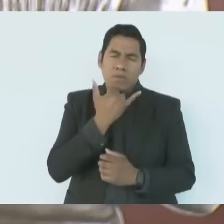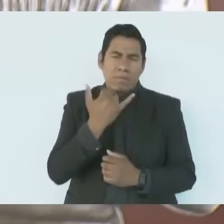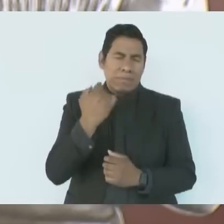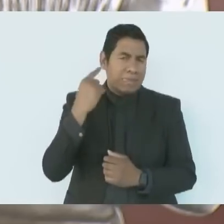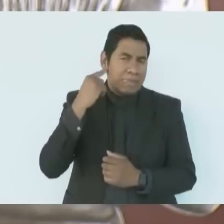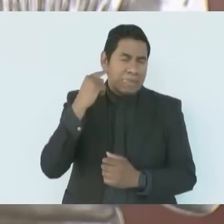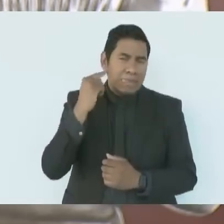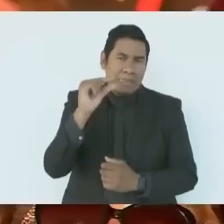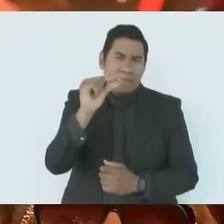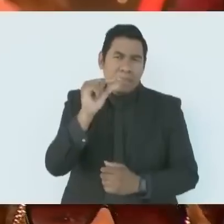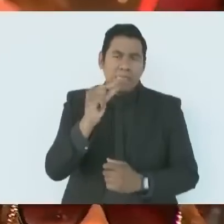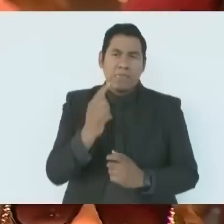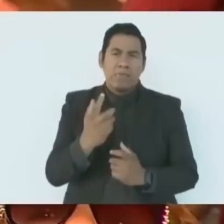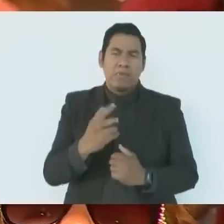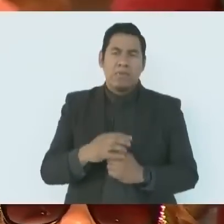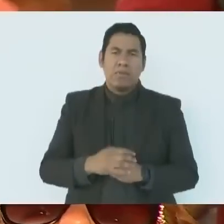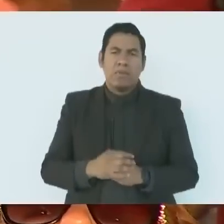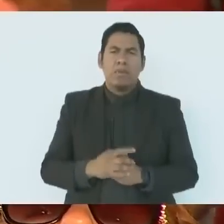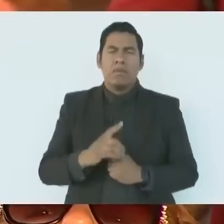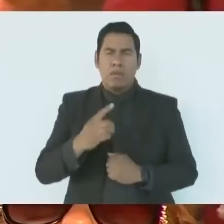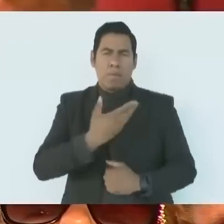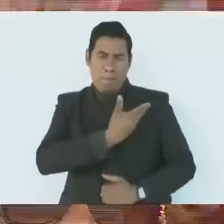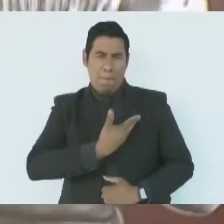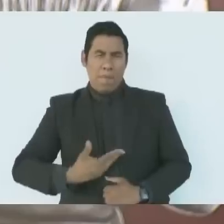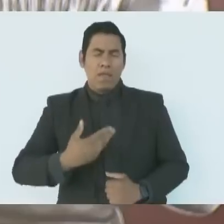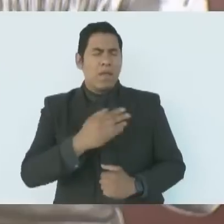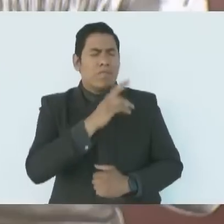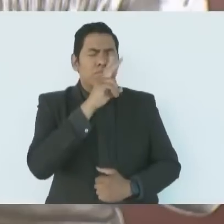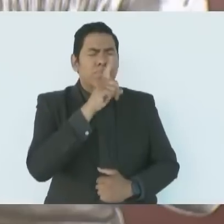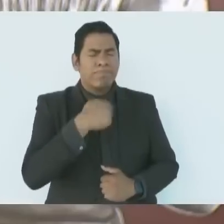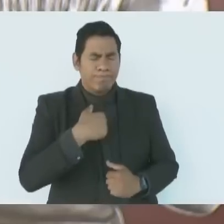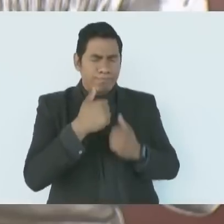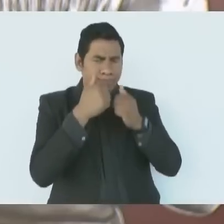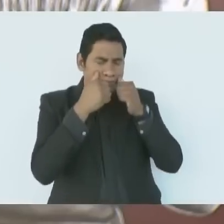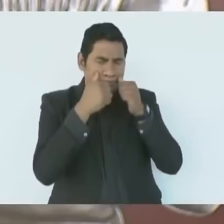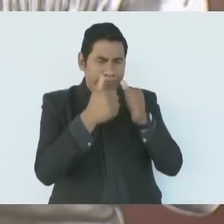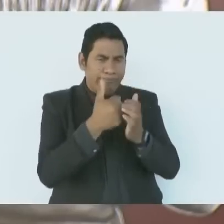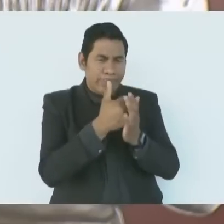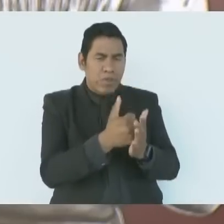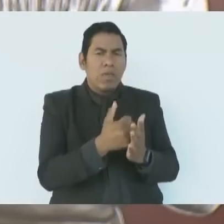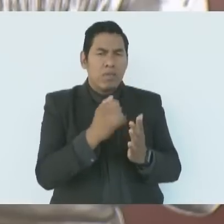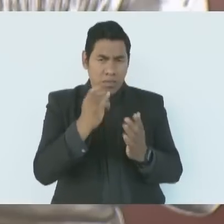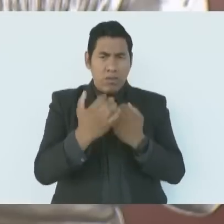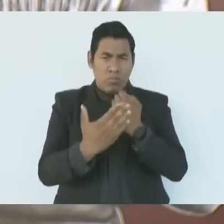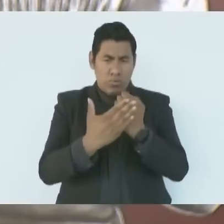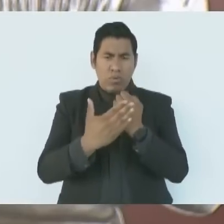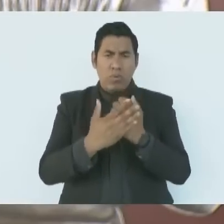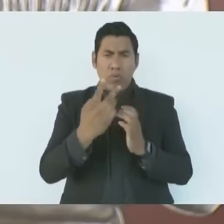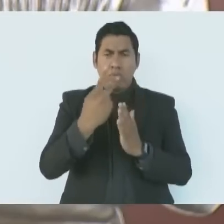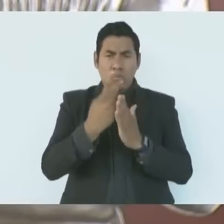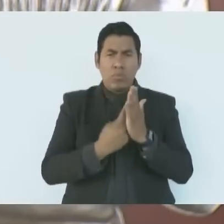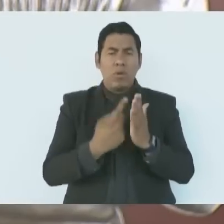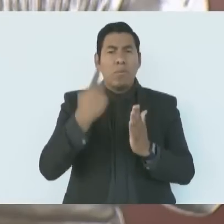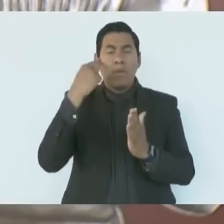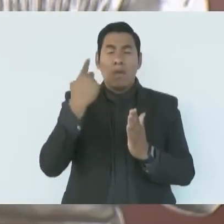lo revisamos hicimos un programa para que las familias que tienen Lamentablemente o